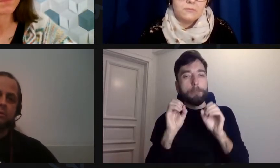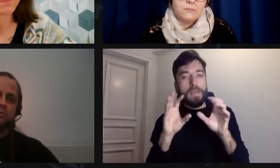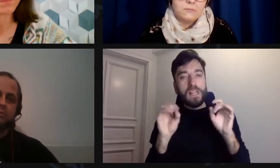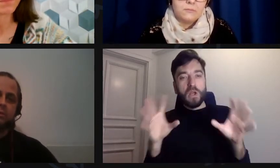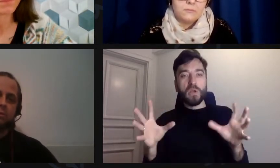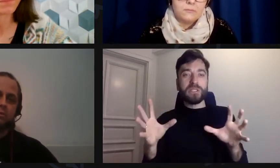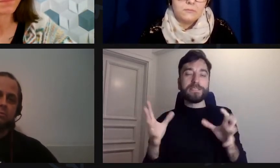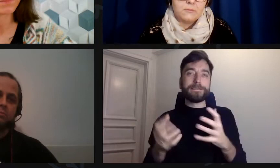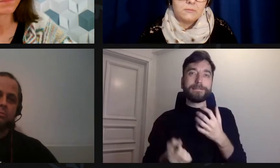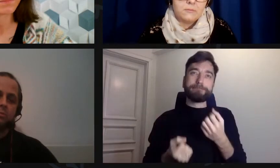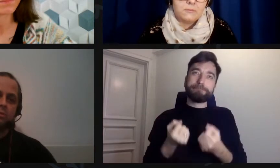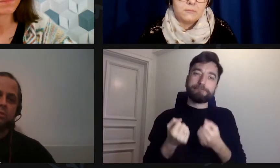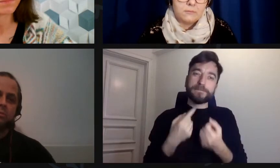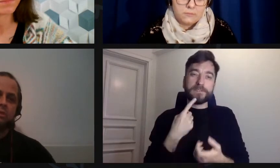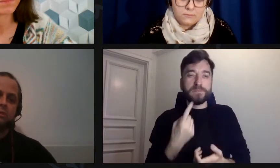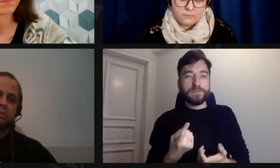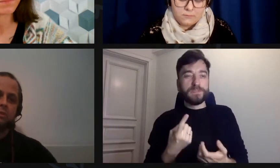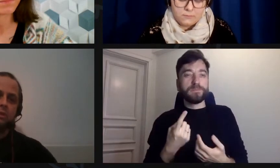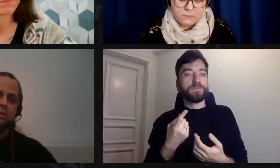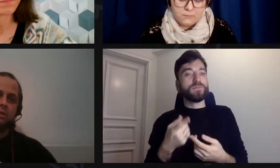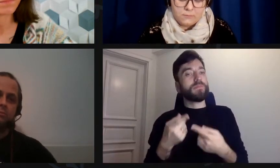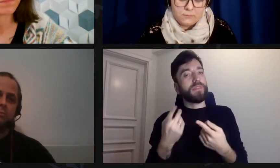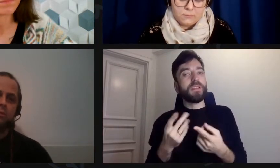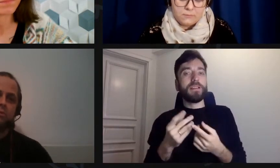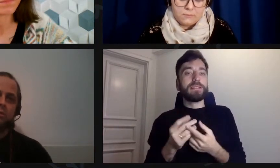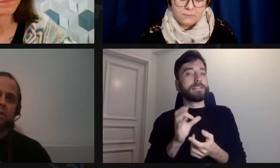albo pracy wychowawczej, bo to są dosyć specyficzne zajęcia,